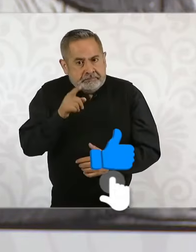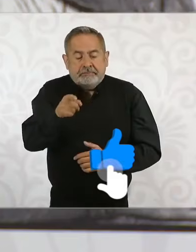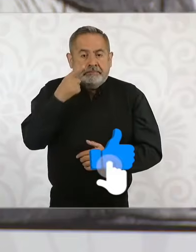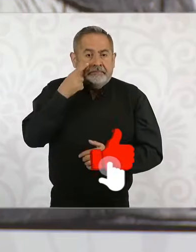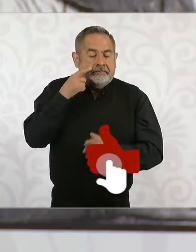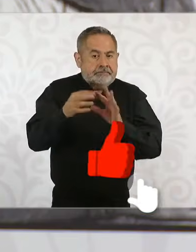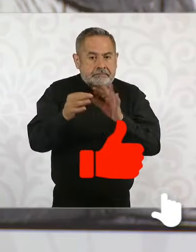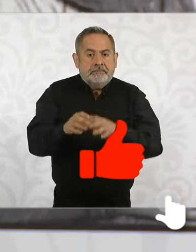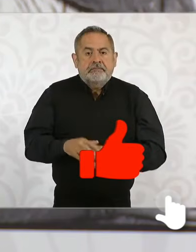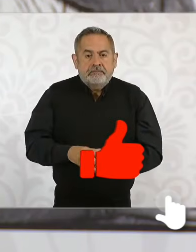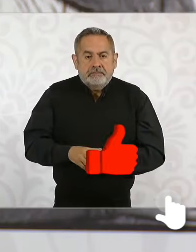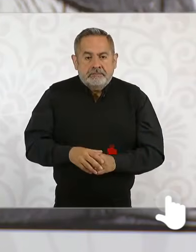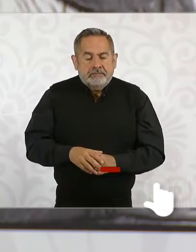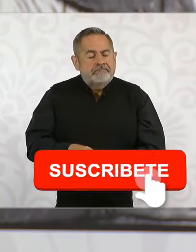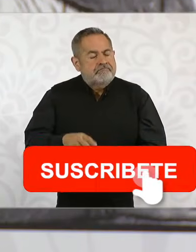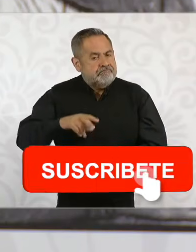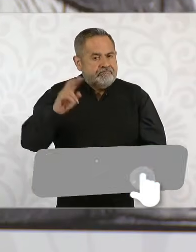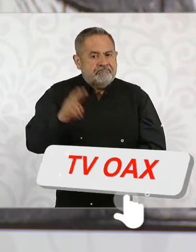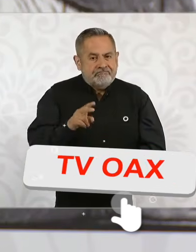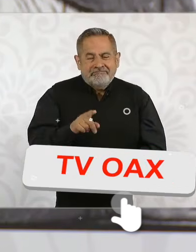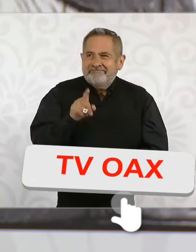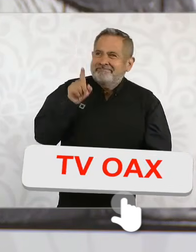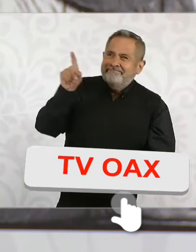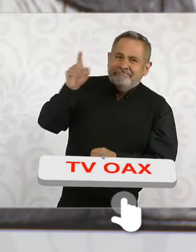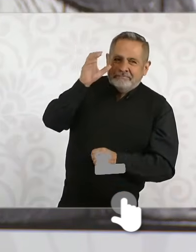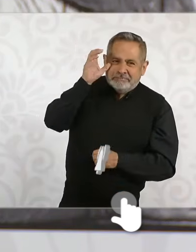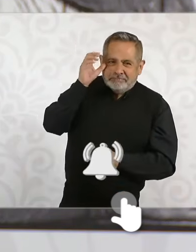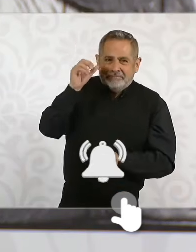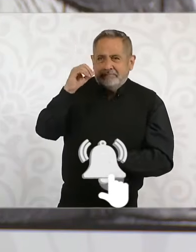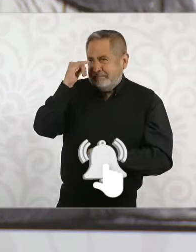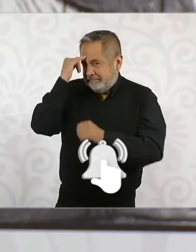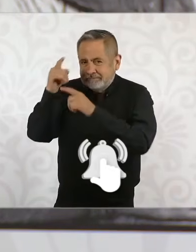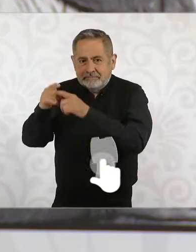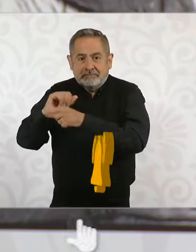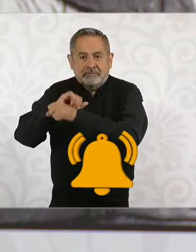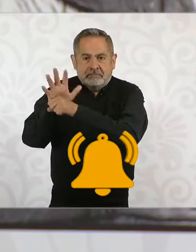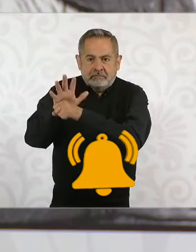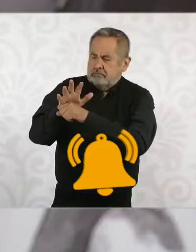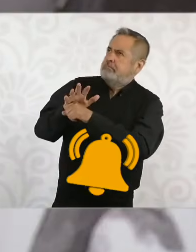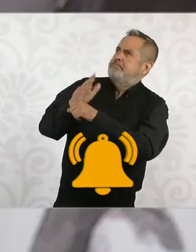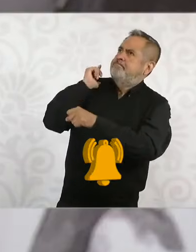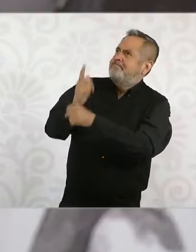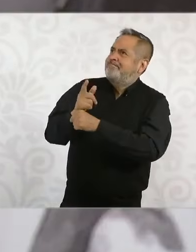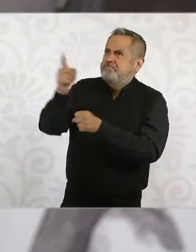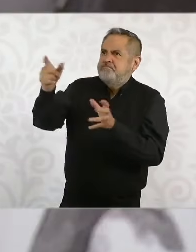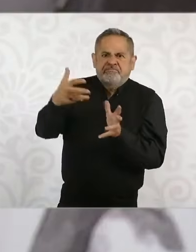eh hay esa dependencia y no solo el COVID lo agravó, lo volvió muy evidente, pero también,